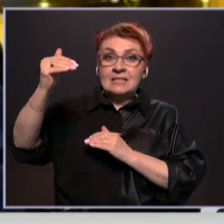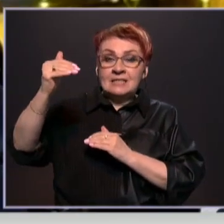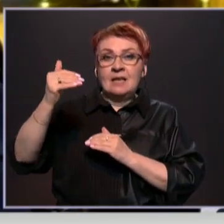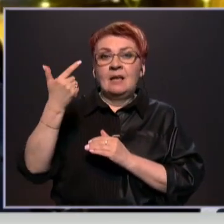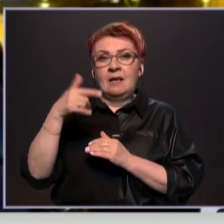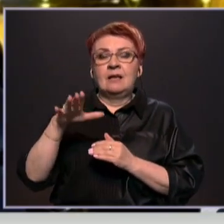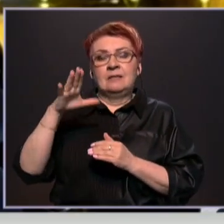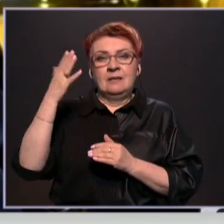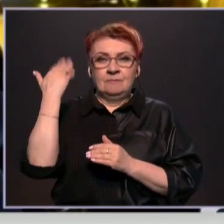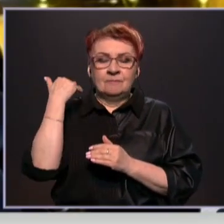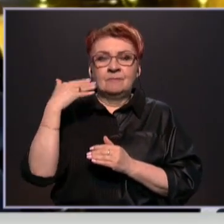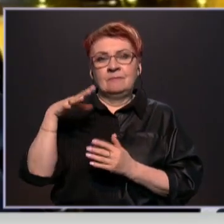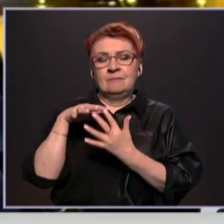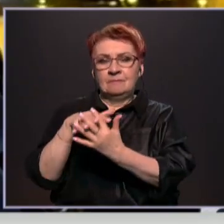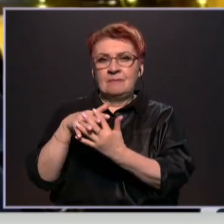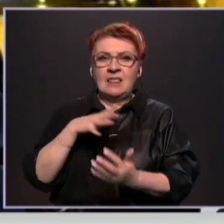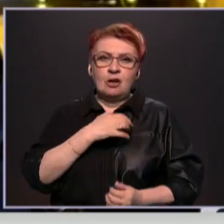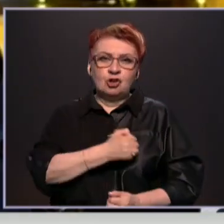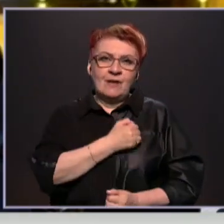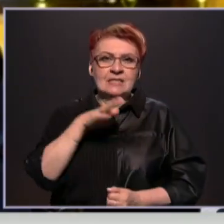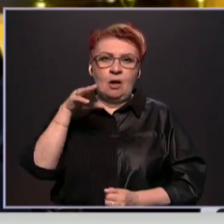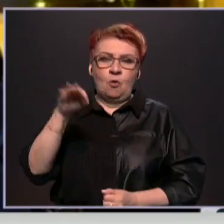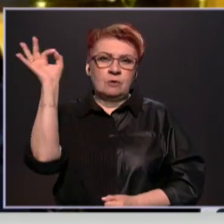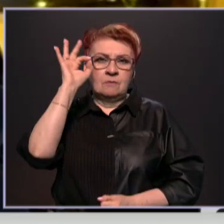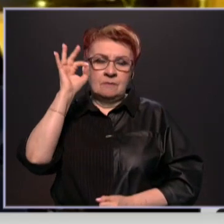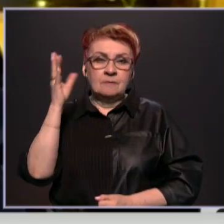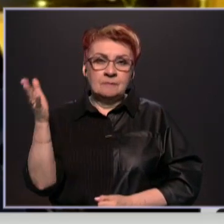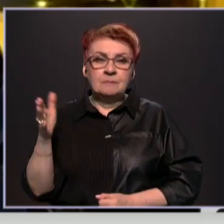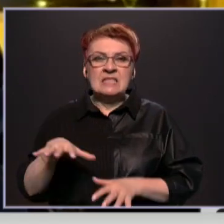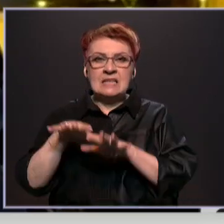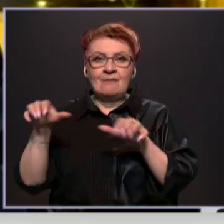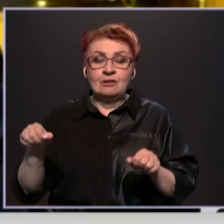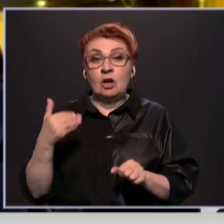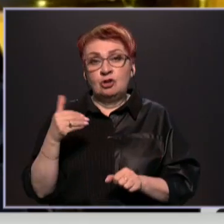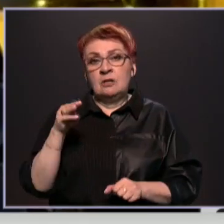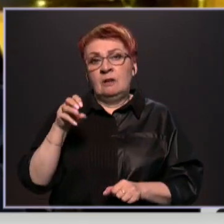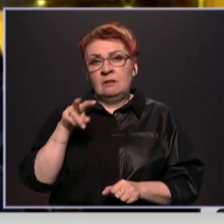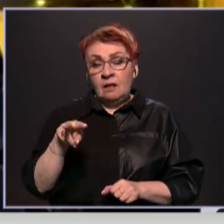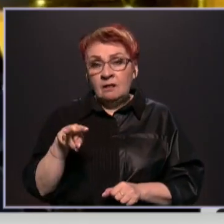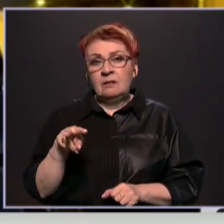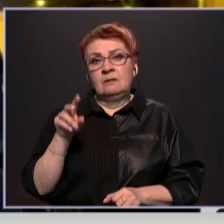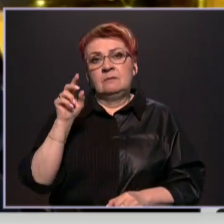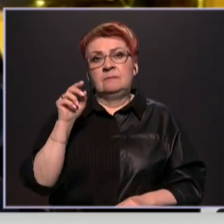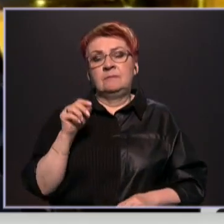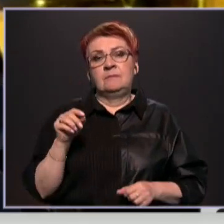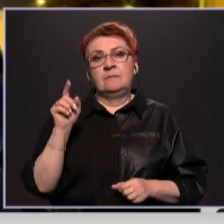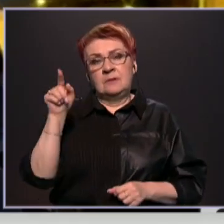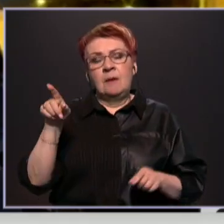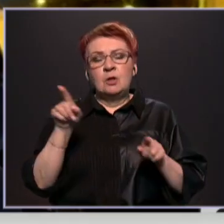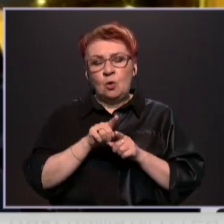войска от немецко-фашистских захватчиков сейчас это тыл но там тоже слышны Раскаты игровые